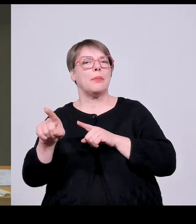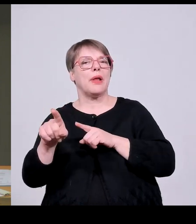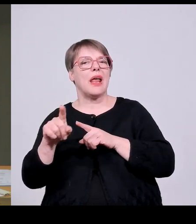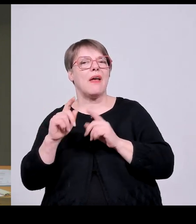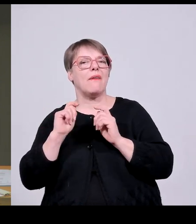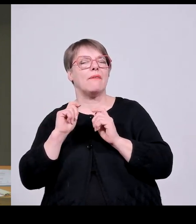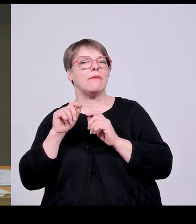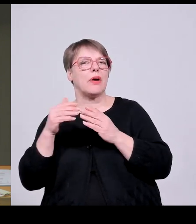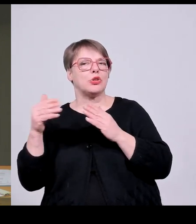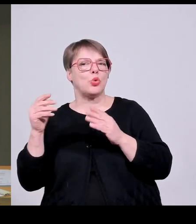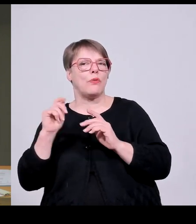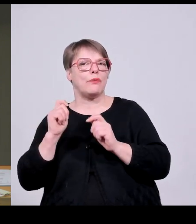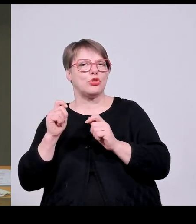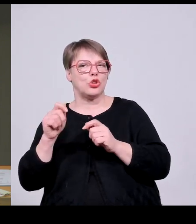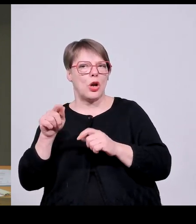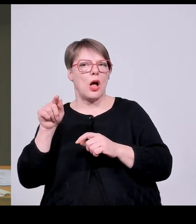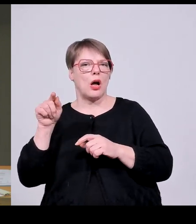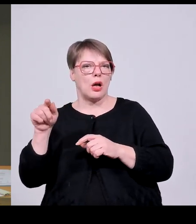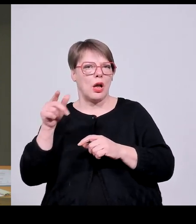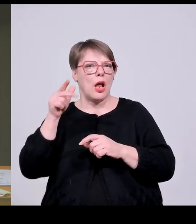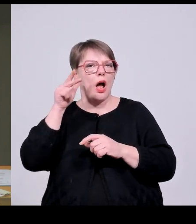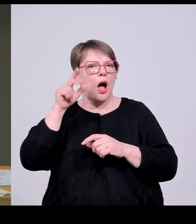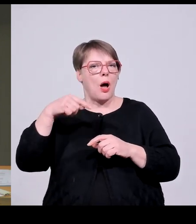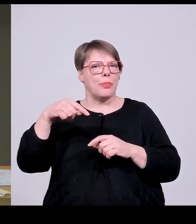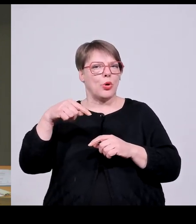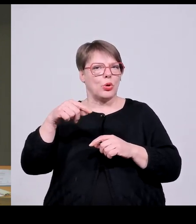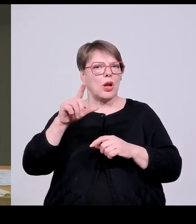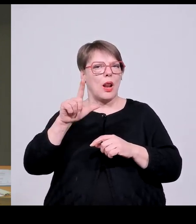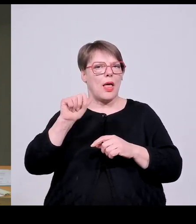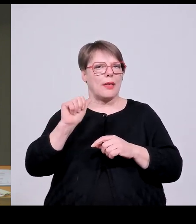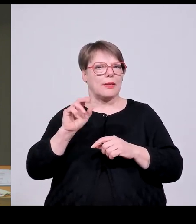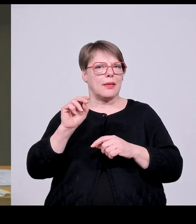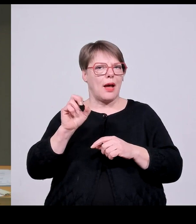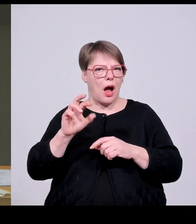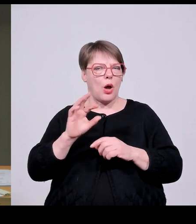entfielen folgende Stimmen: als Mitglied der Abgeordneter Karsten Woldeit